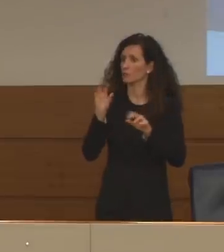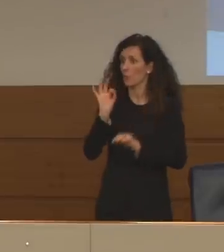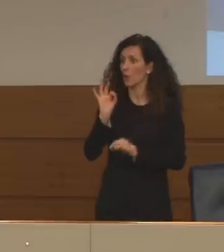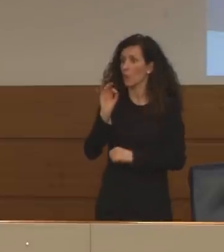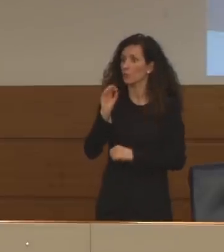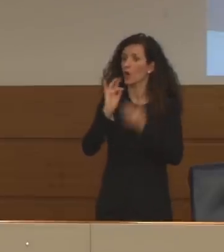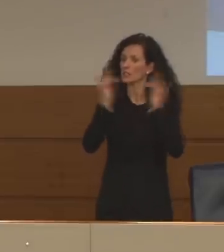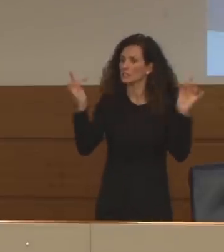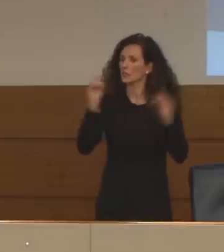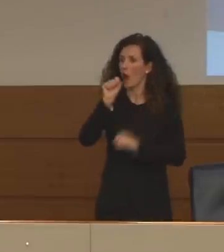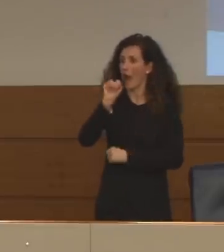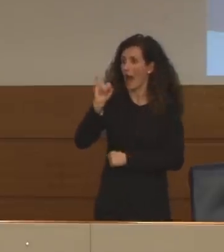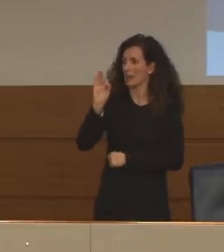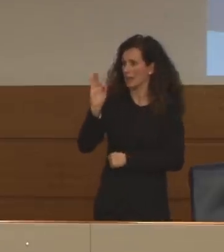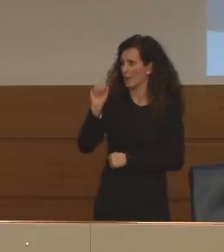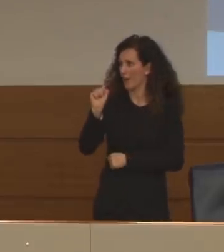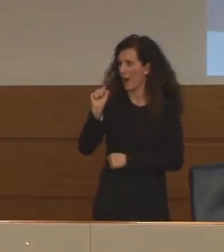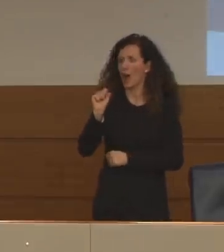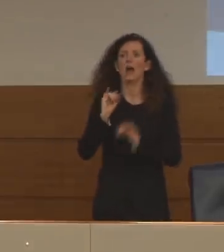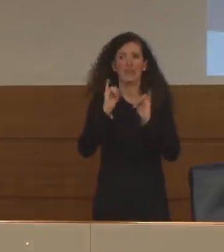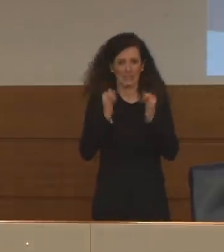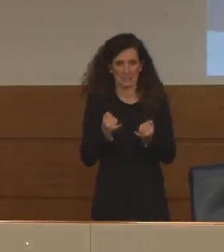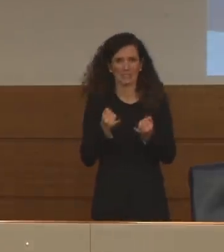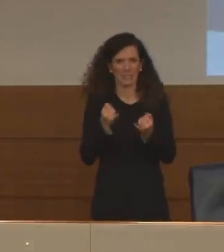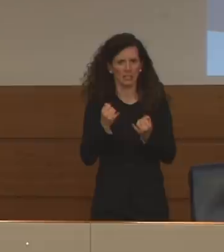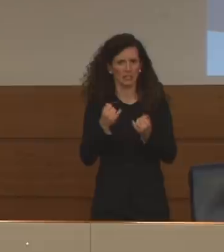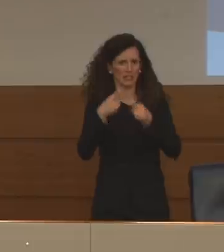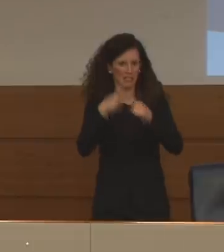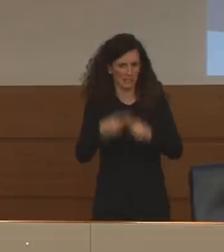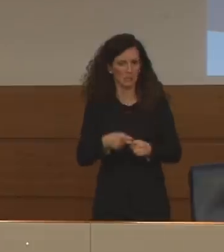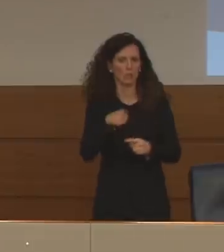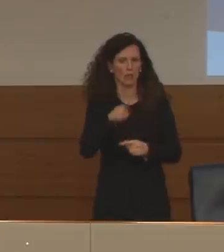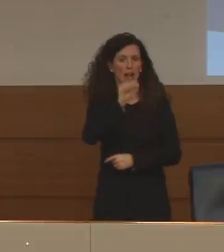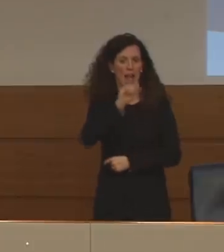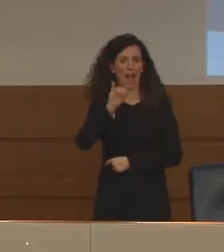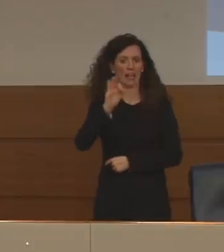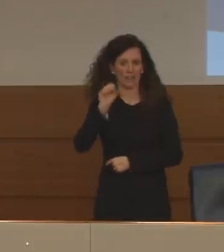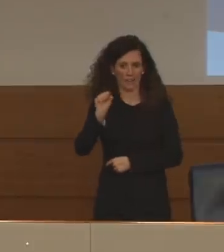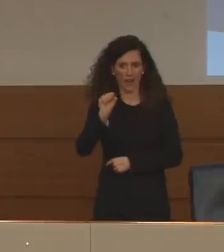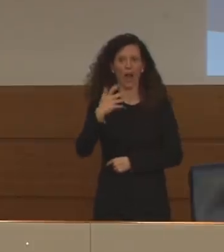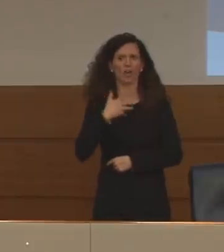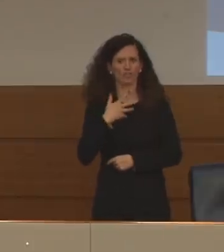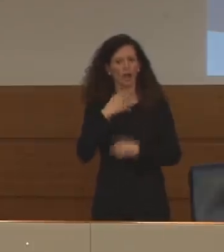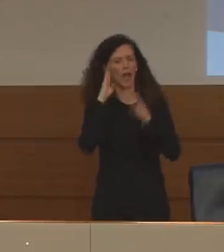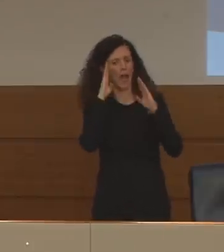Il sito dell'Aifa è la testimonianza che c'è attenzione a questo problema e si